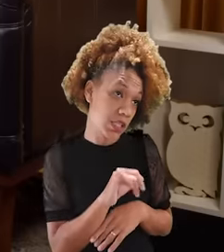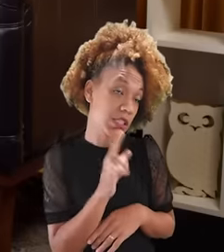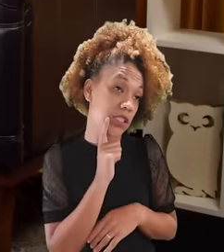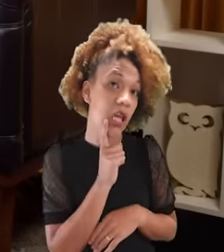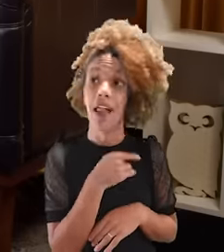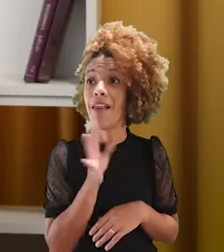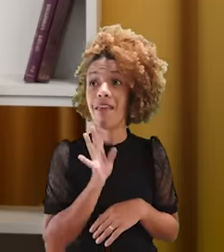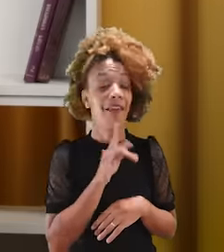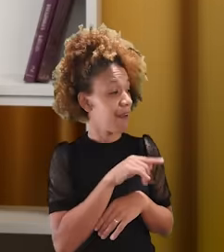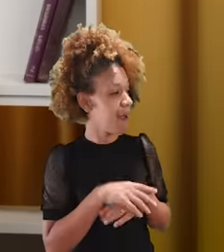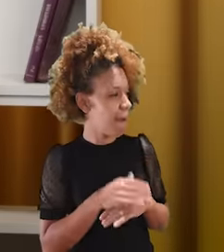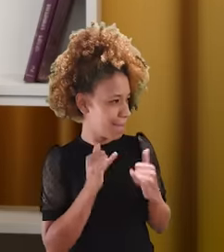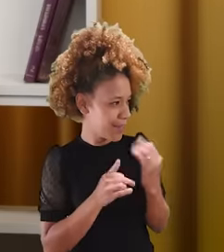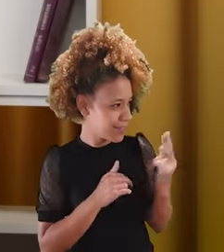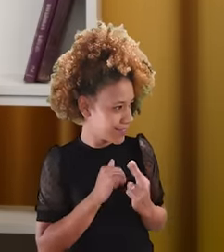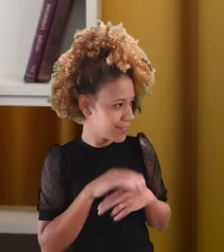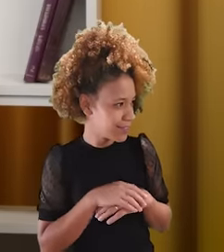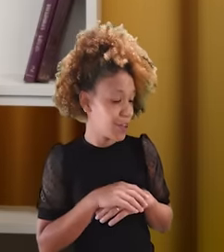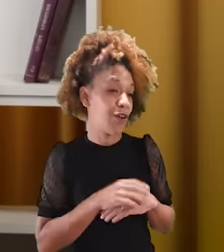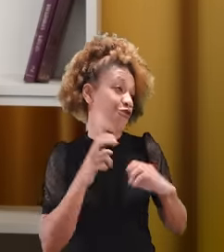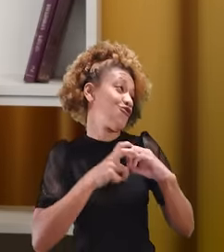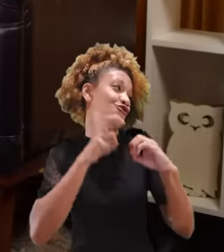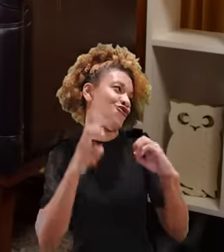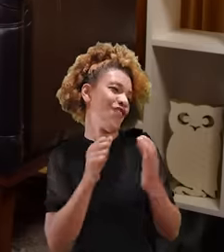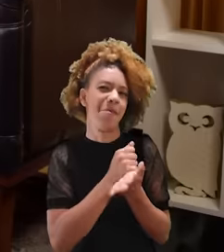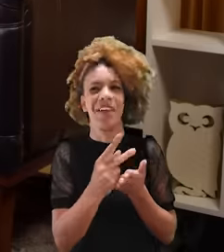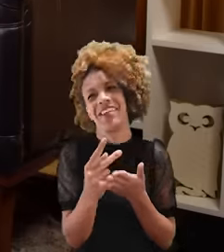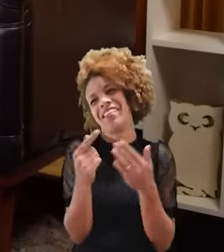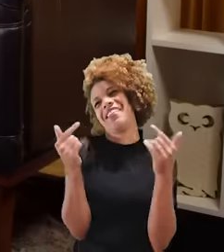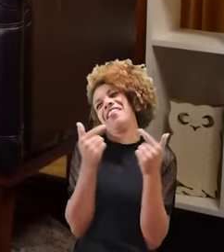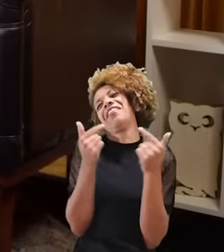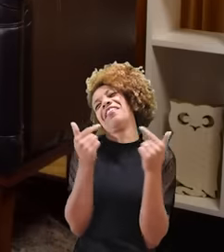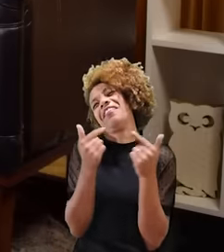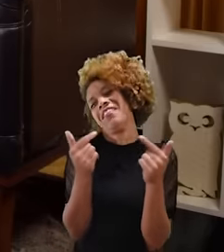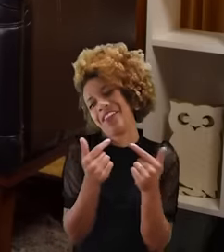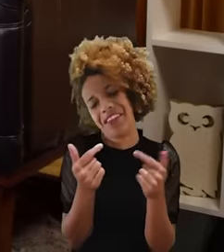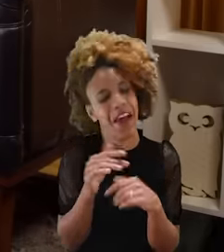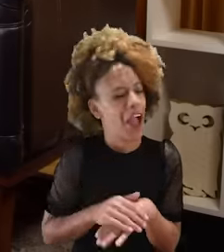Sabe o que você parece respondendo você parece um chat GPT respondendo acabou comigo Você já